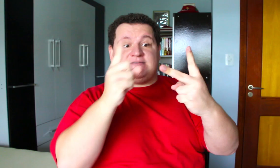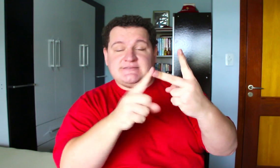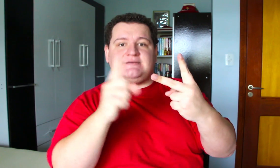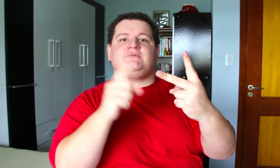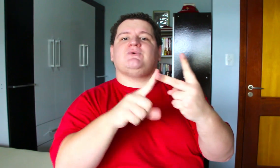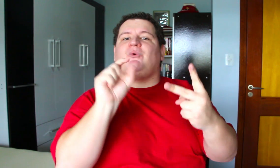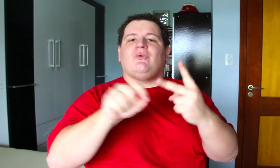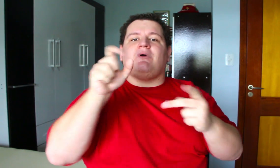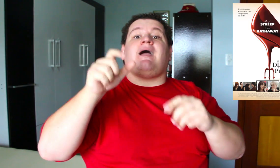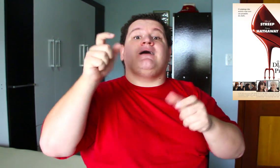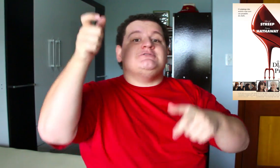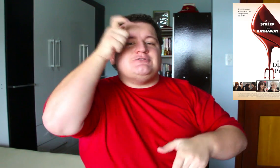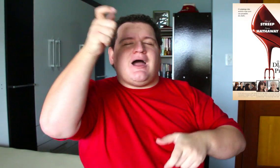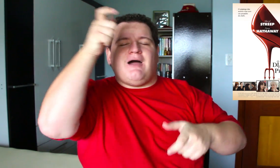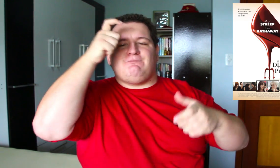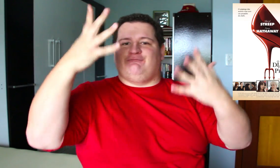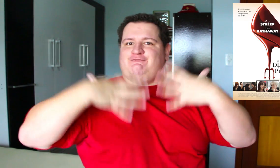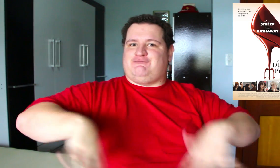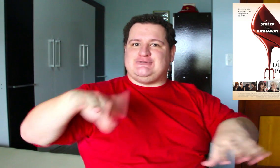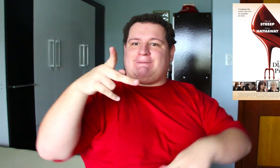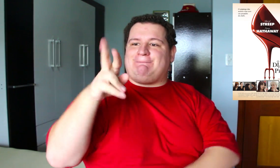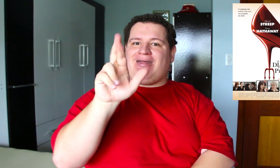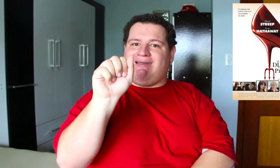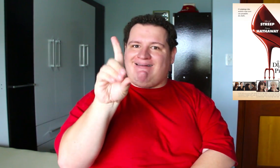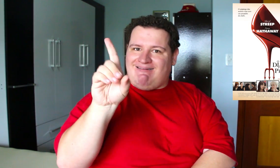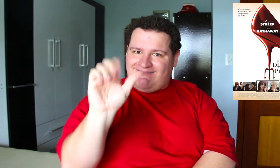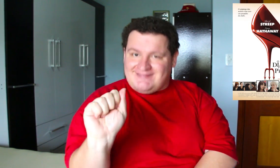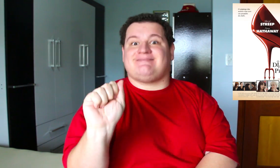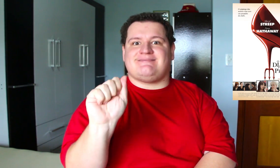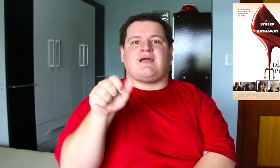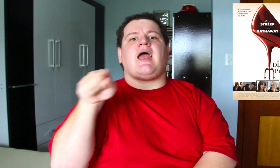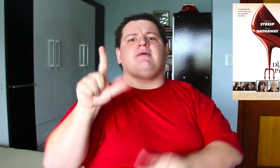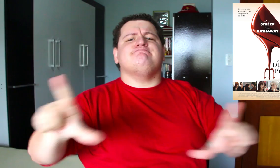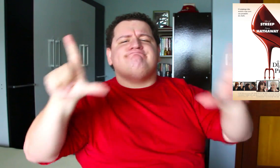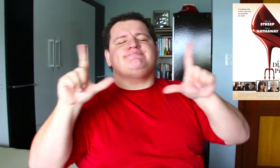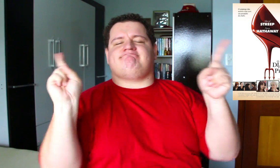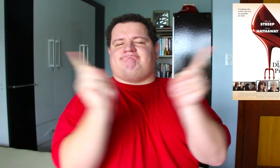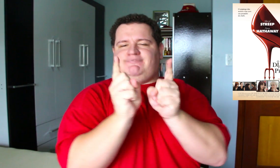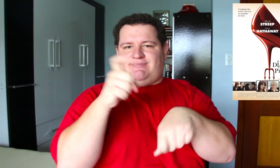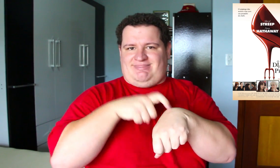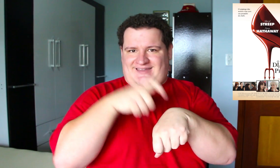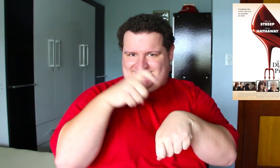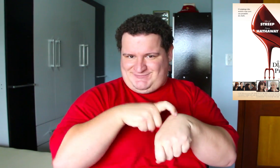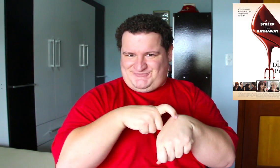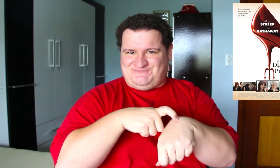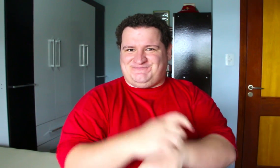o segundo foi em O Diabo Veste em Prada, com sua curta aparição.